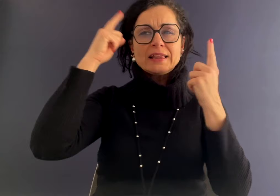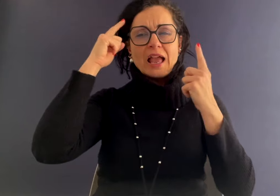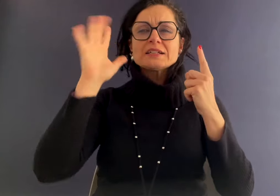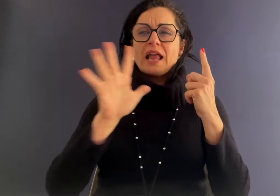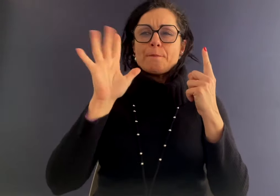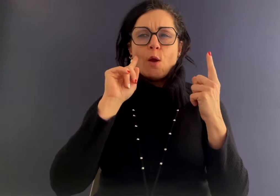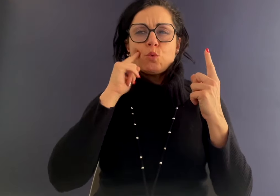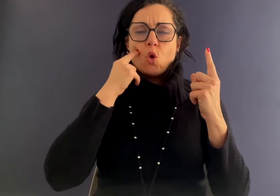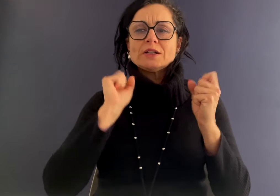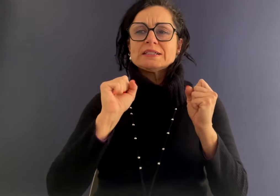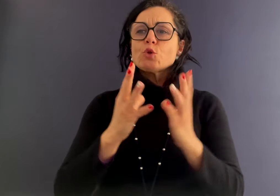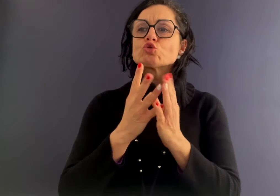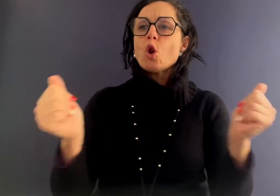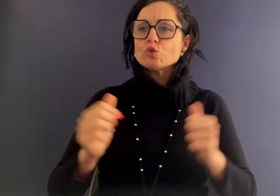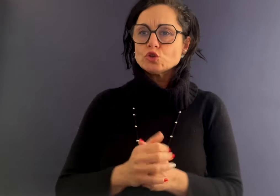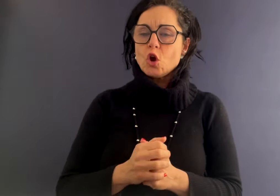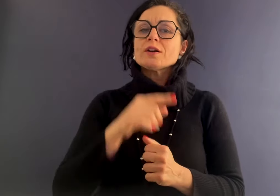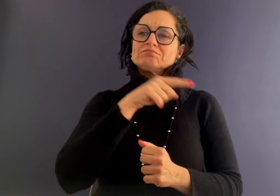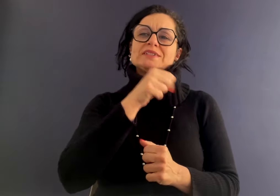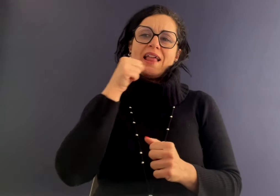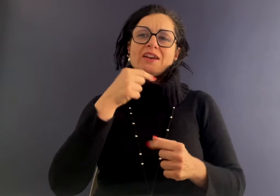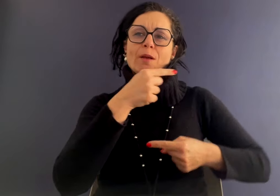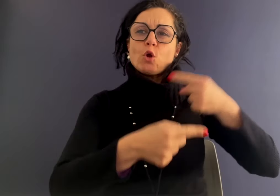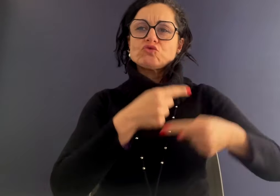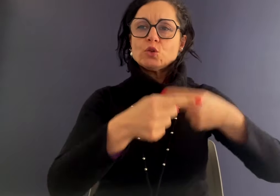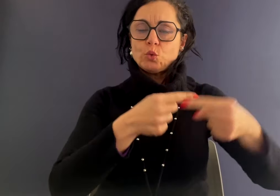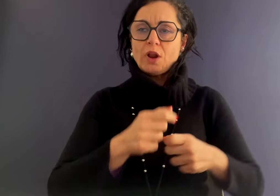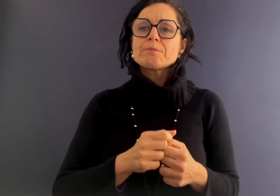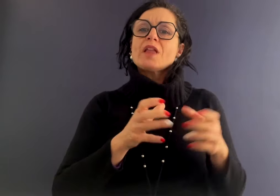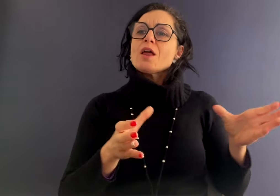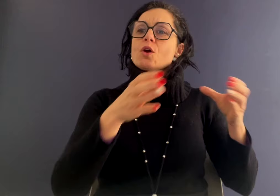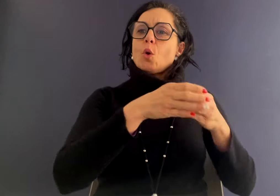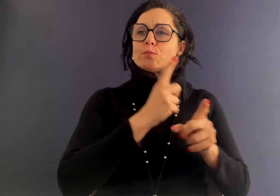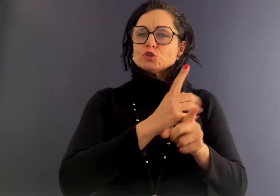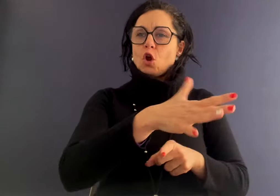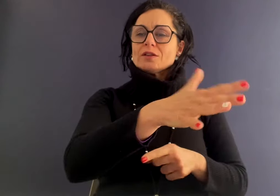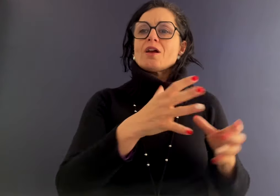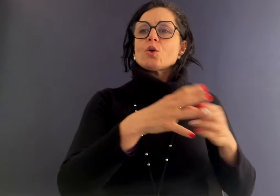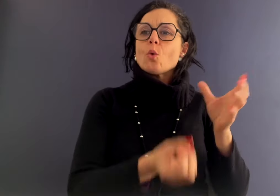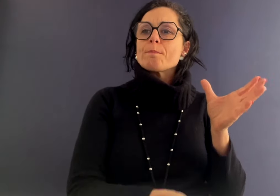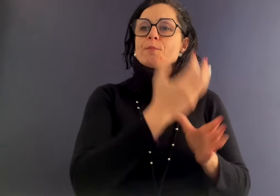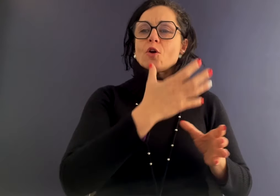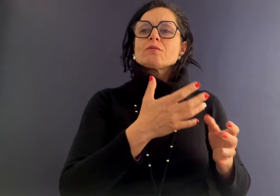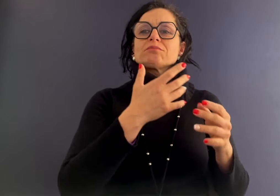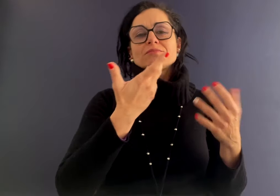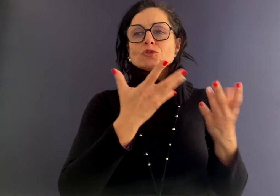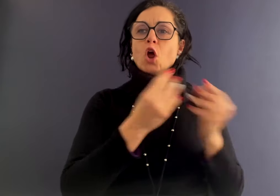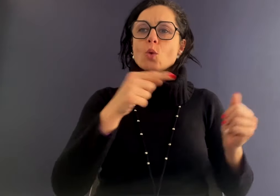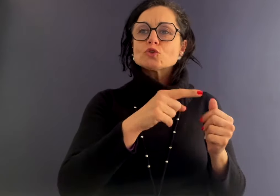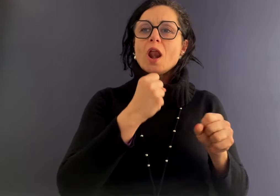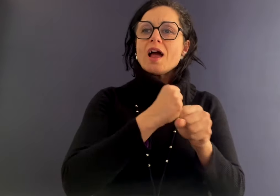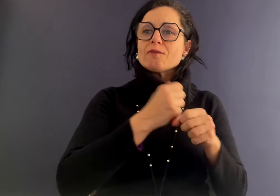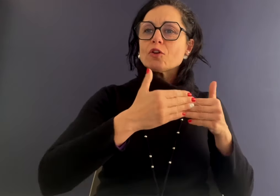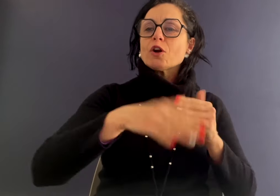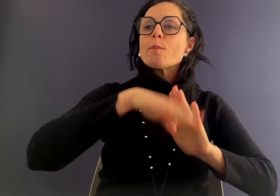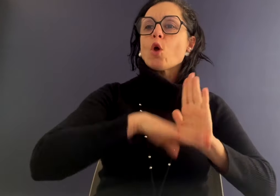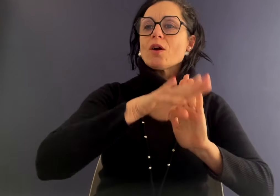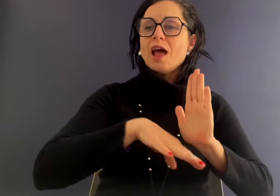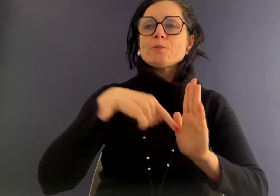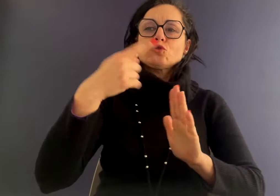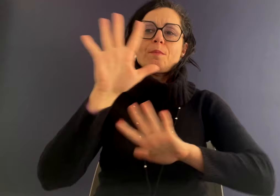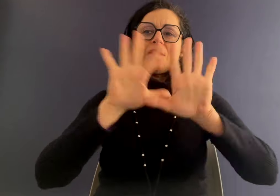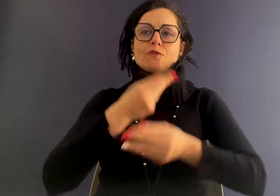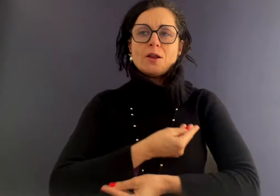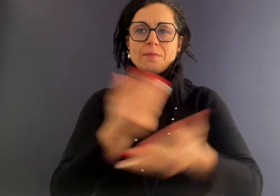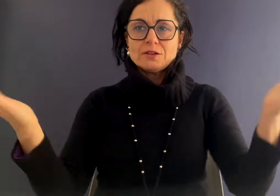Servirà trovare delle soluzioni che troveremo attraverso un gruppo di lavoro e vi terremo informati in merito.